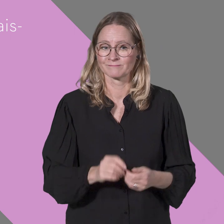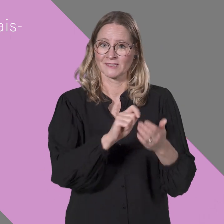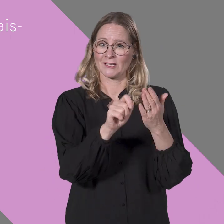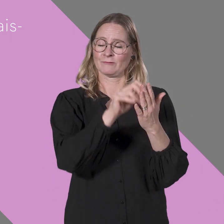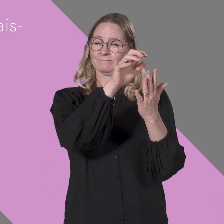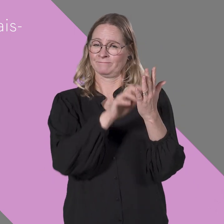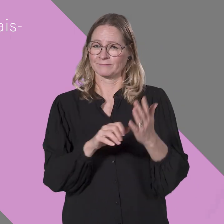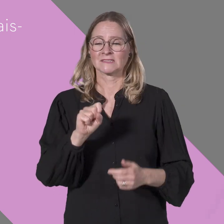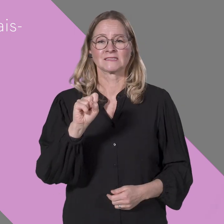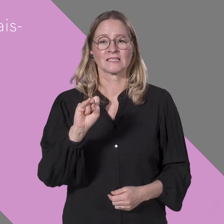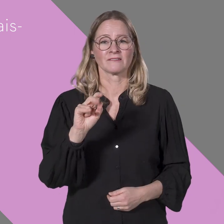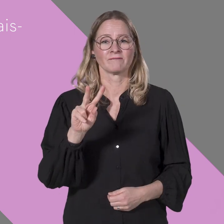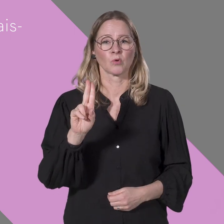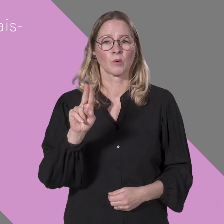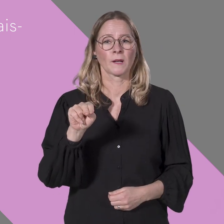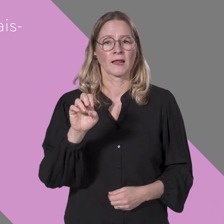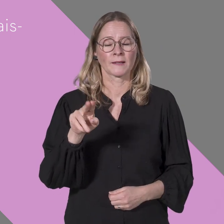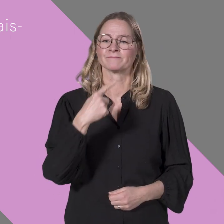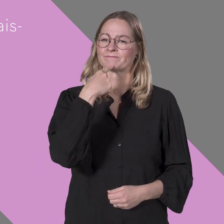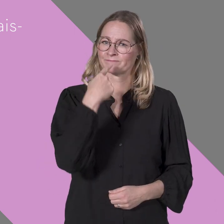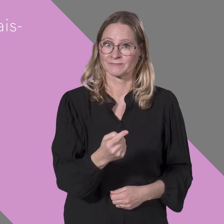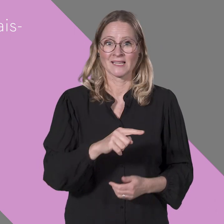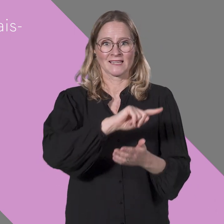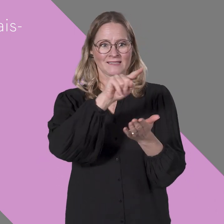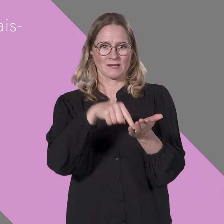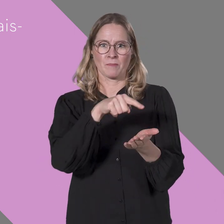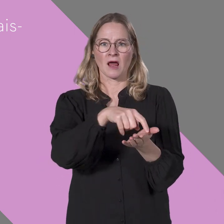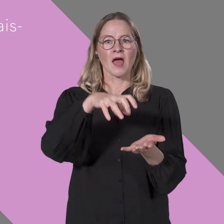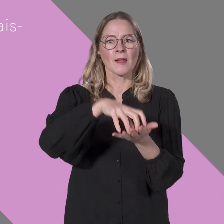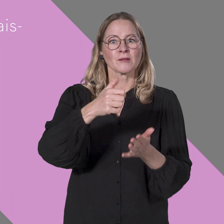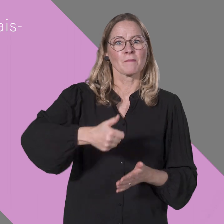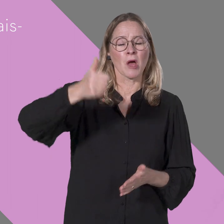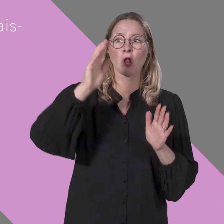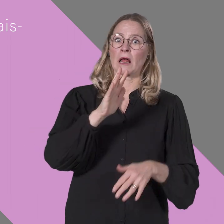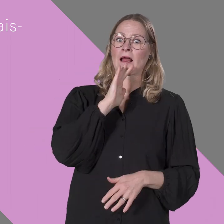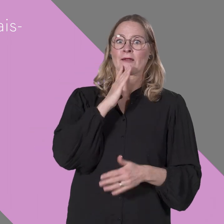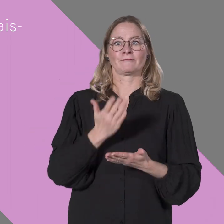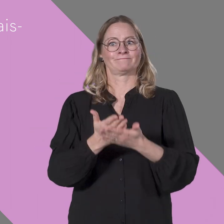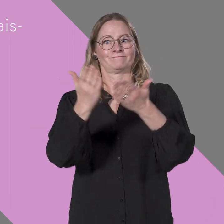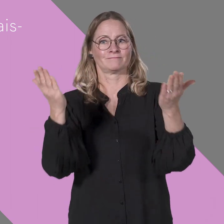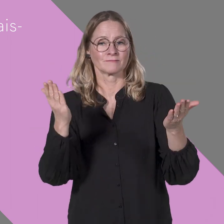Kirjoituksessa Sivunen toteaa kaupungin hallintopäällikön kertoneen, -